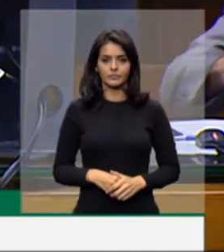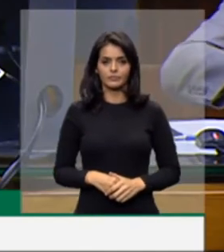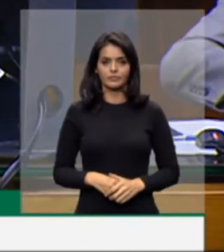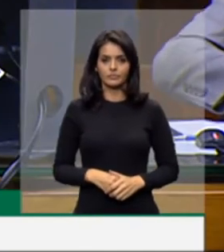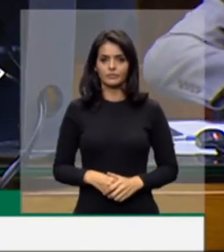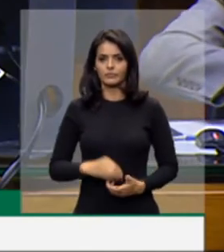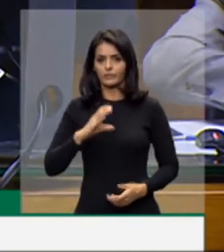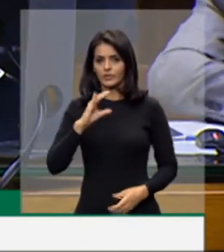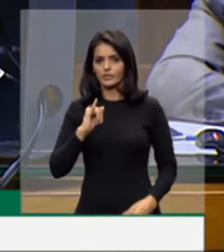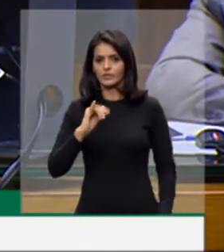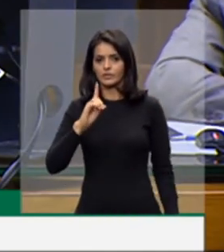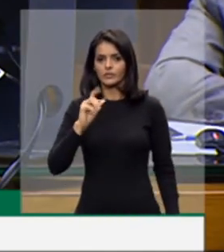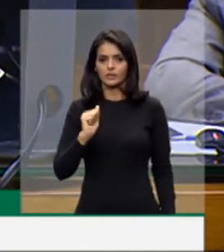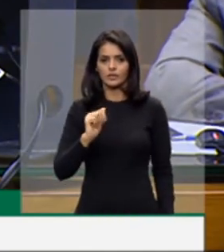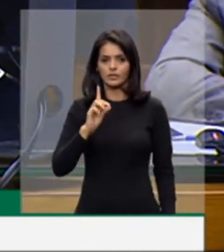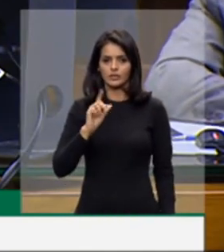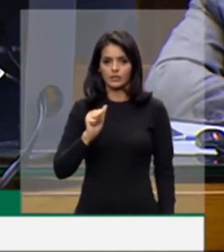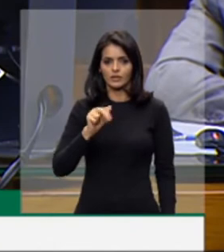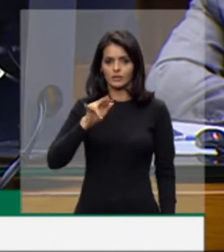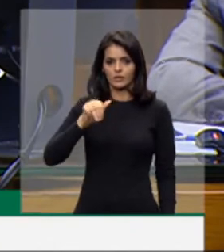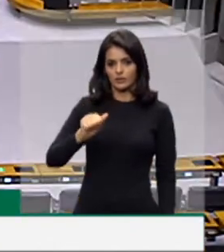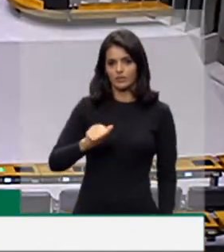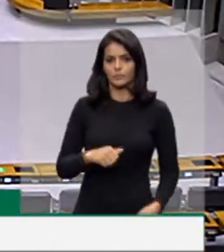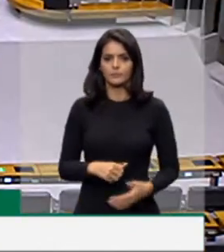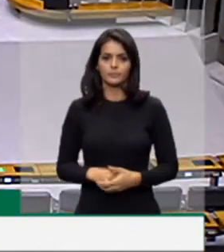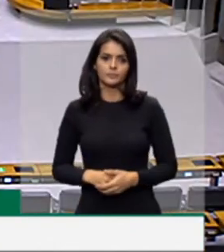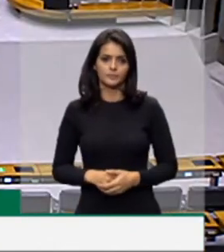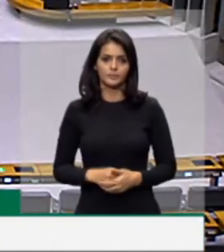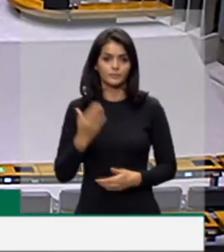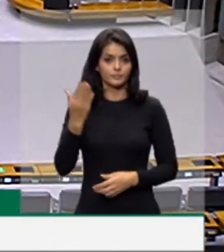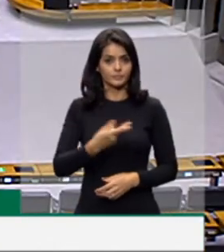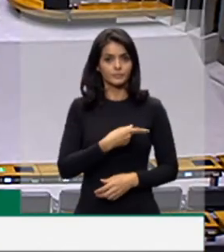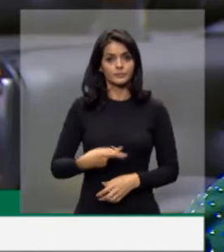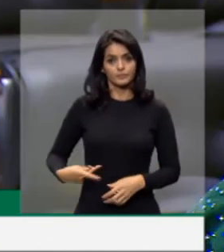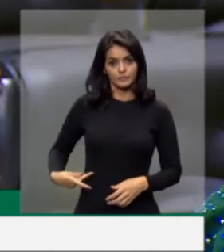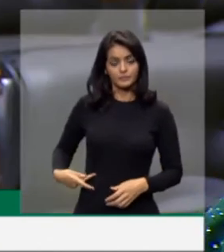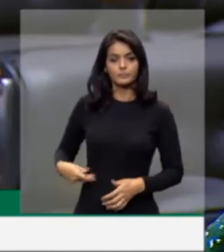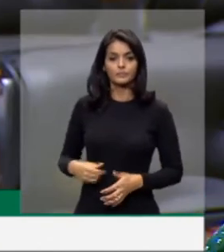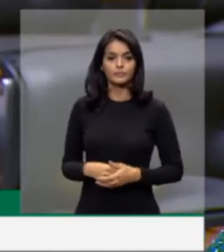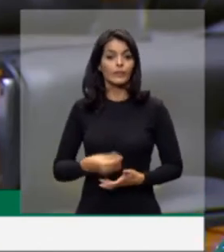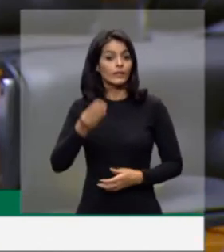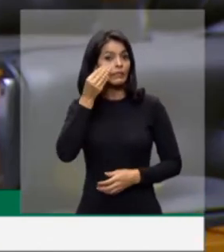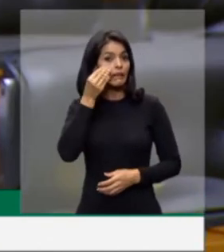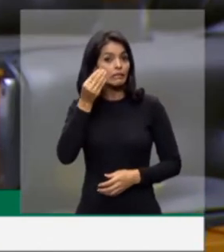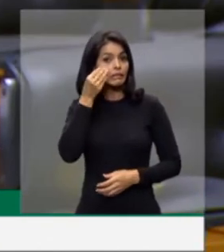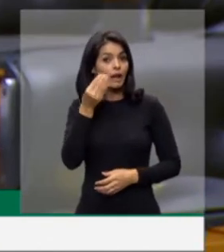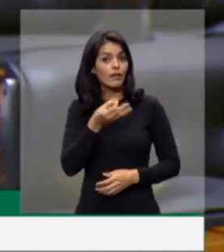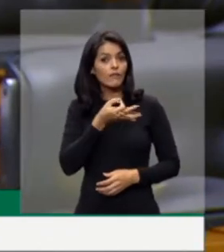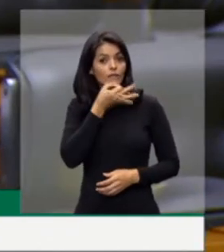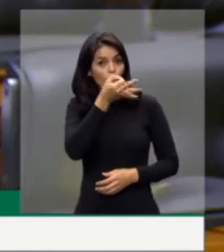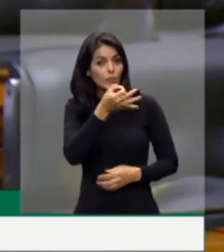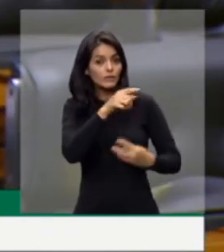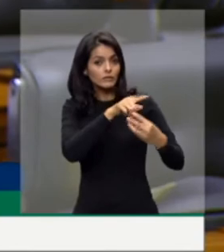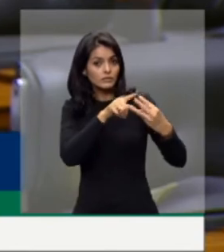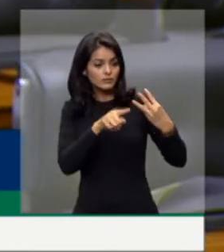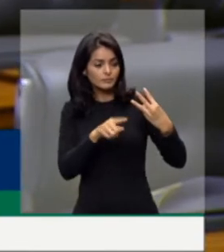E COMPRAR A PÊ RA, PORTANTO NÓS VOTAMOS SIM. COMO VOTA O